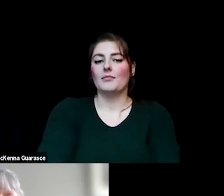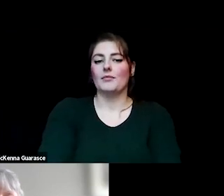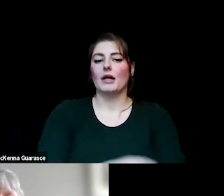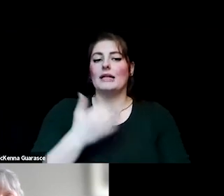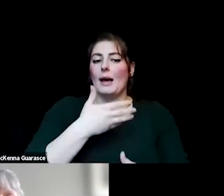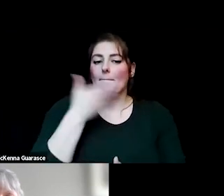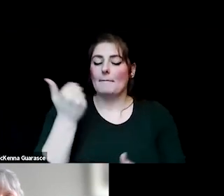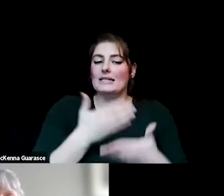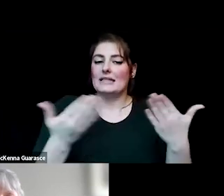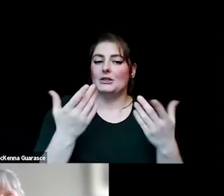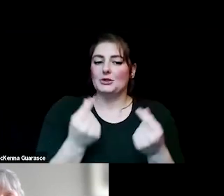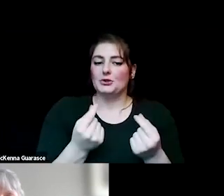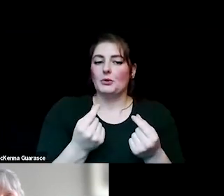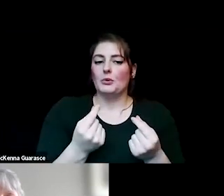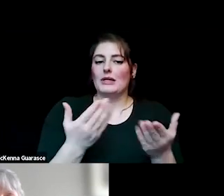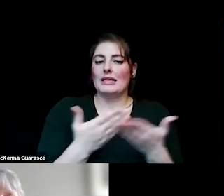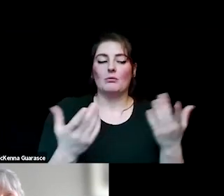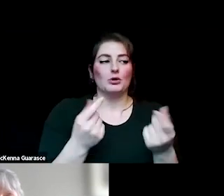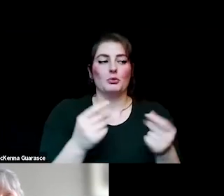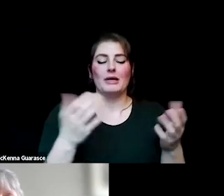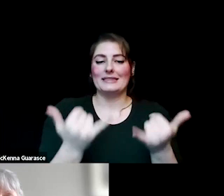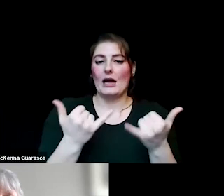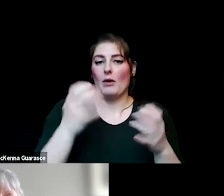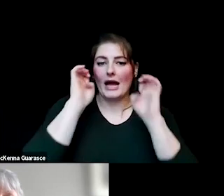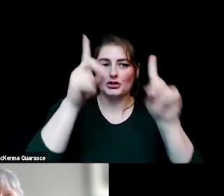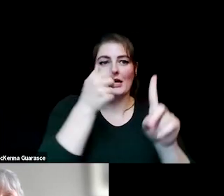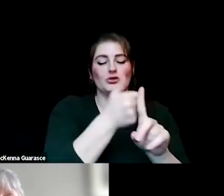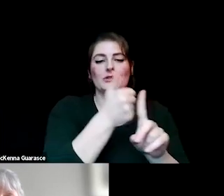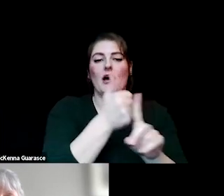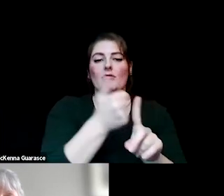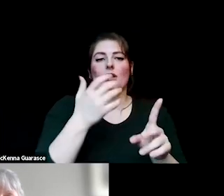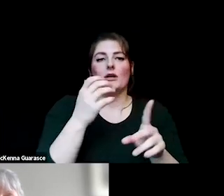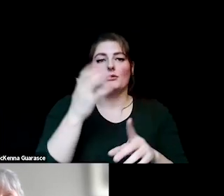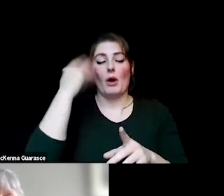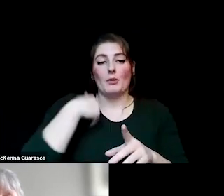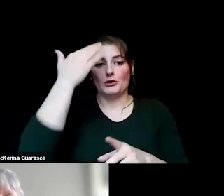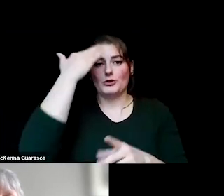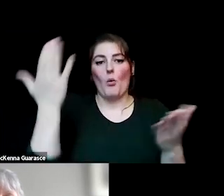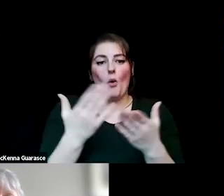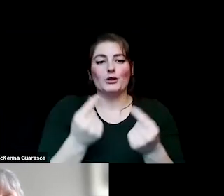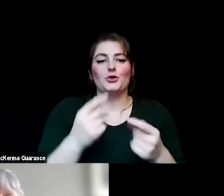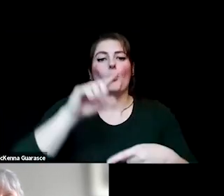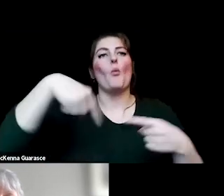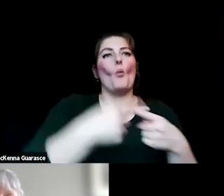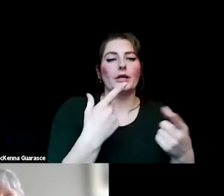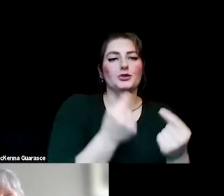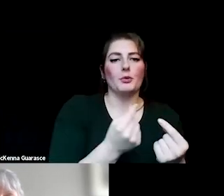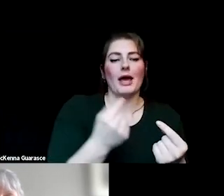es lo que estamos haciendo ahora, educarnos para saber qué hacer, cuándo hacerlo y cómo hacerlo.